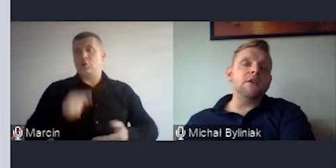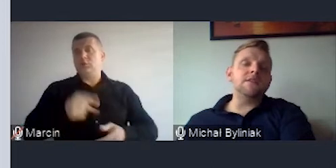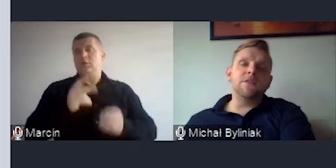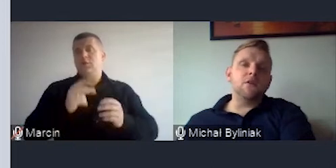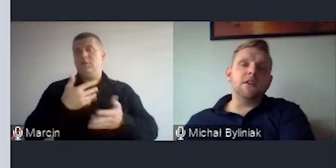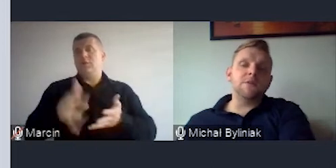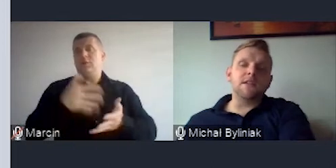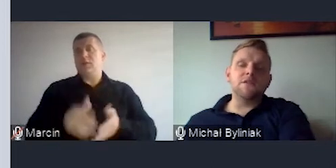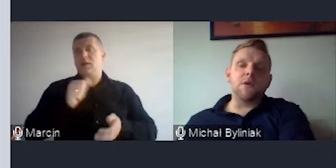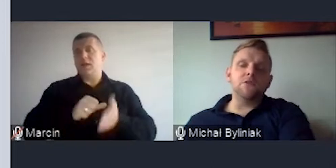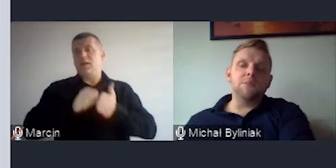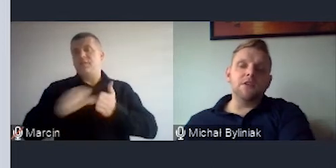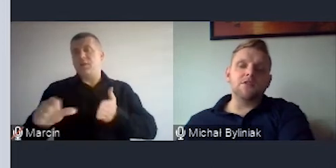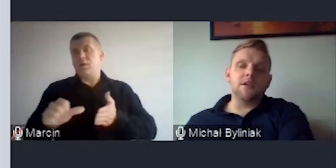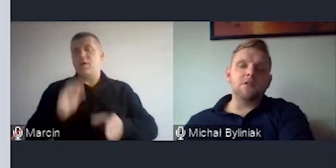Jest wyjatek w postaci wkładu niepieniężnego,